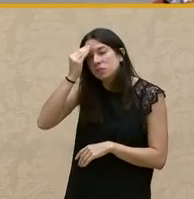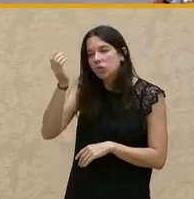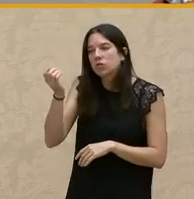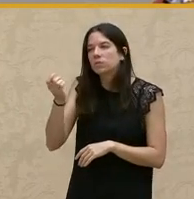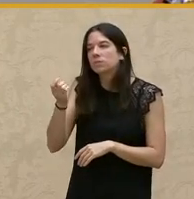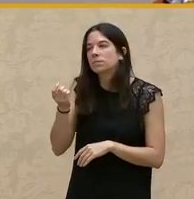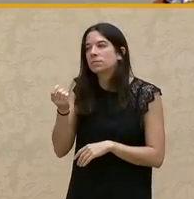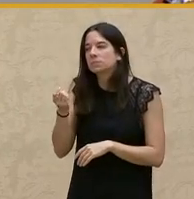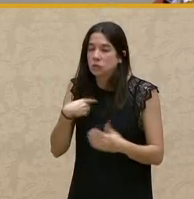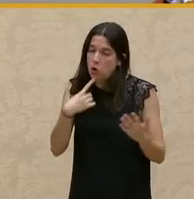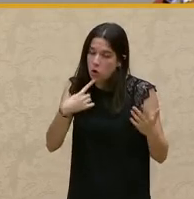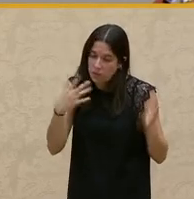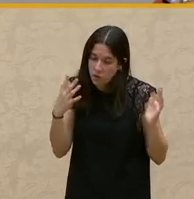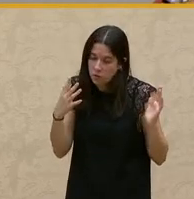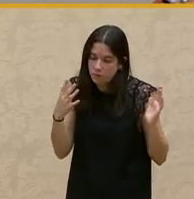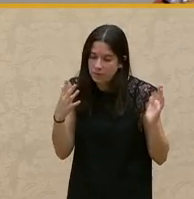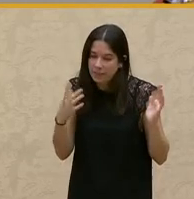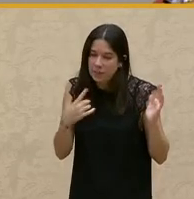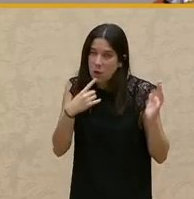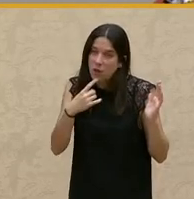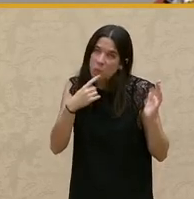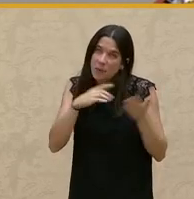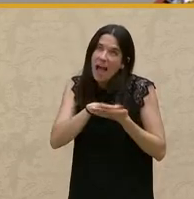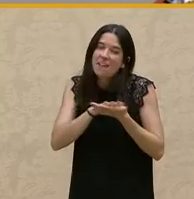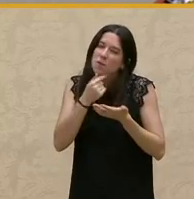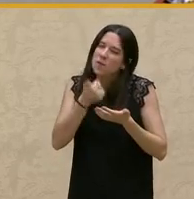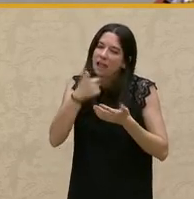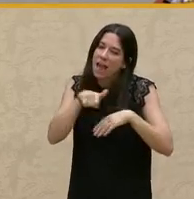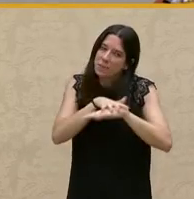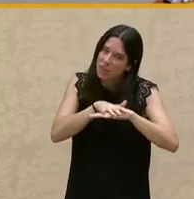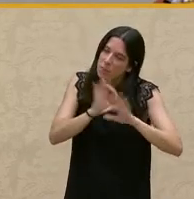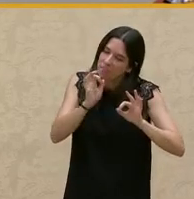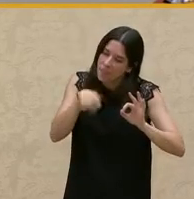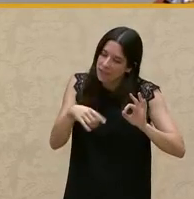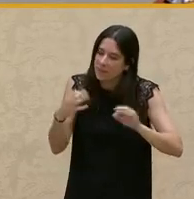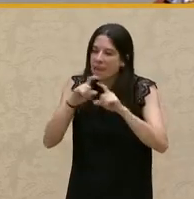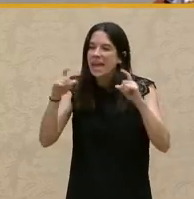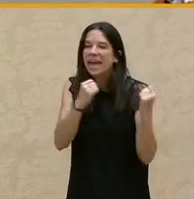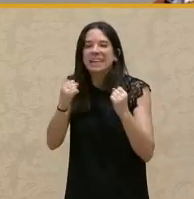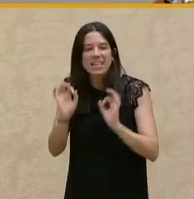y lo digo bajo el paraguas de la Administración, pero debieran colaborar entidades especializadas,